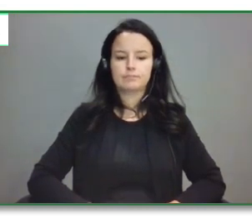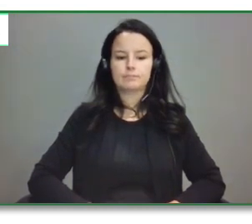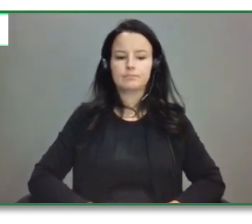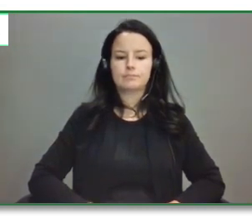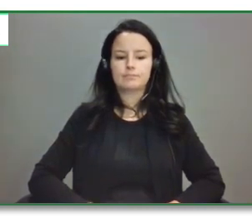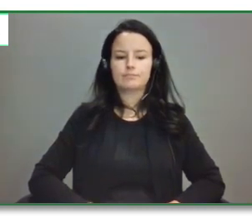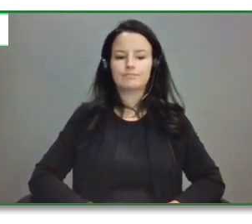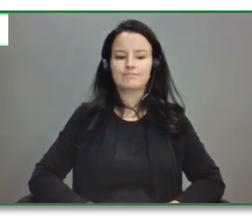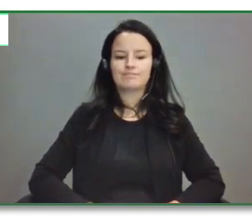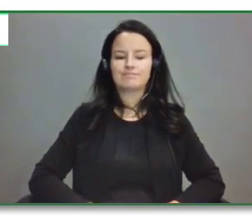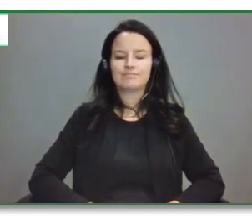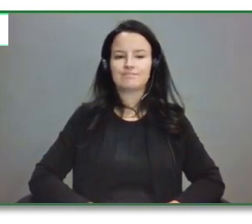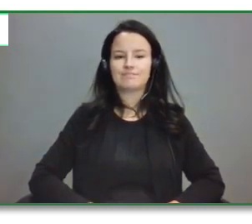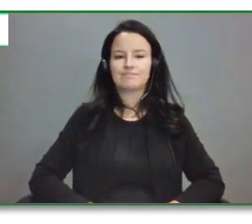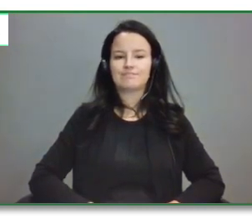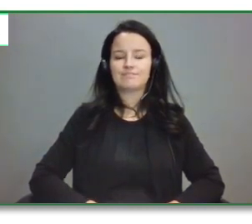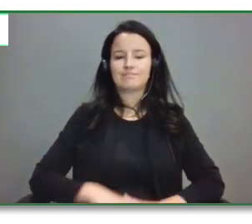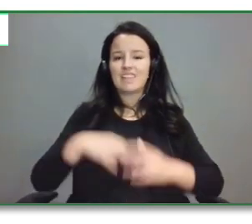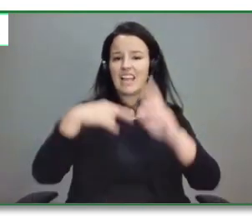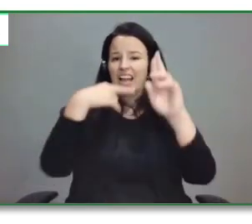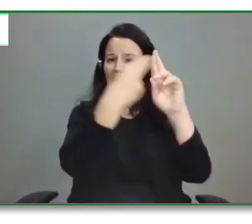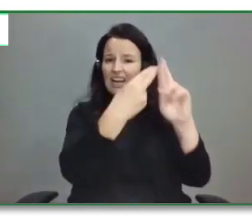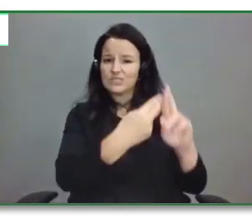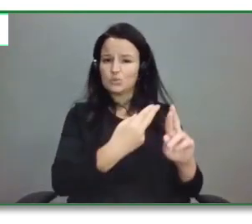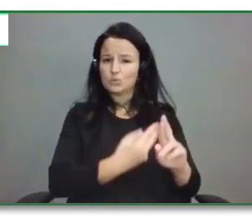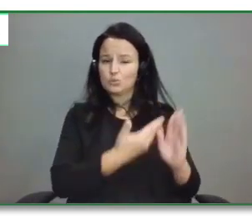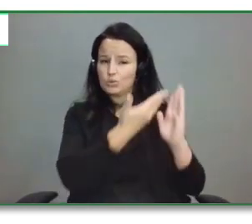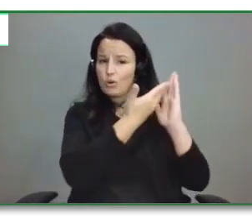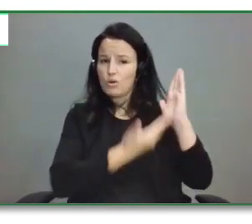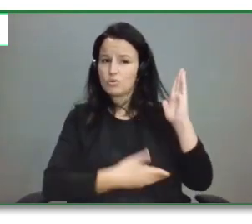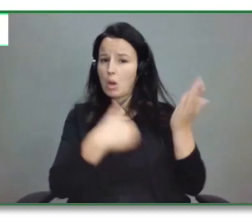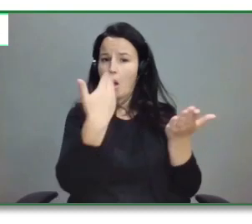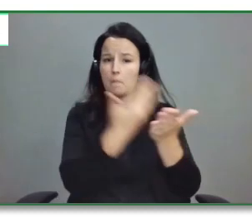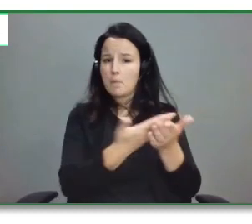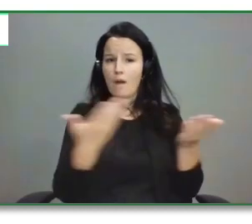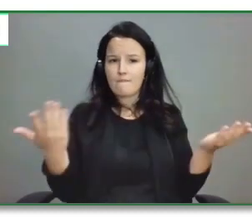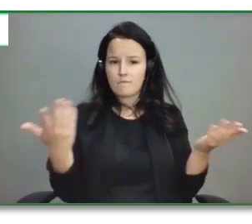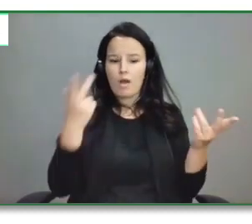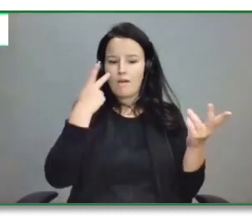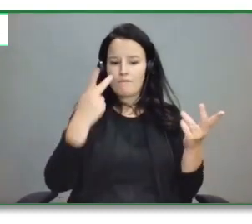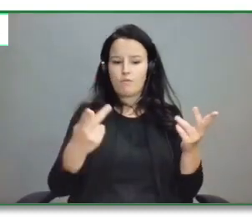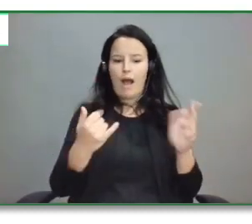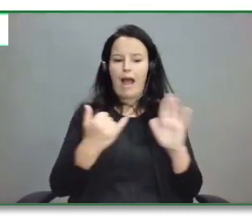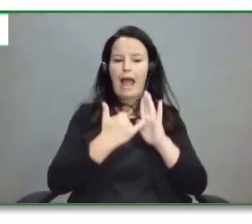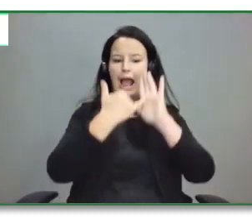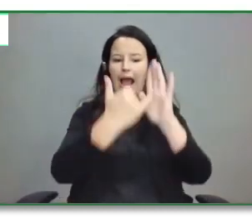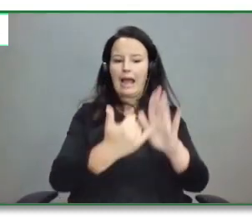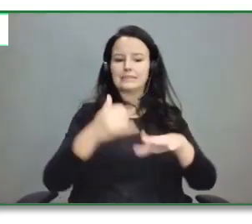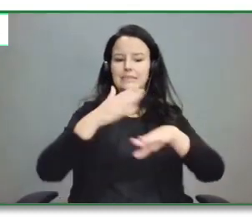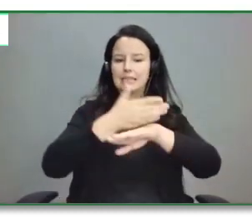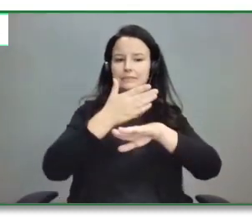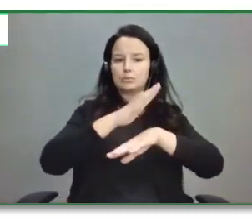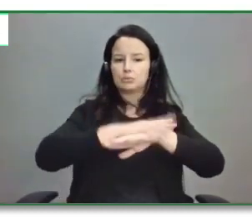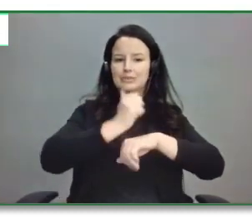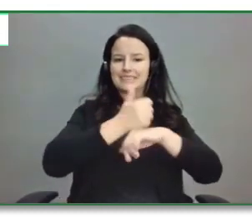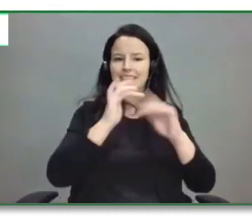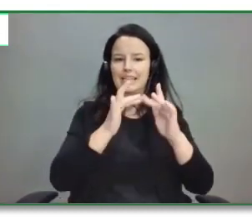les résultats ici montent la structure complète de l'indice d'information sur